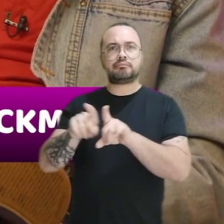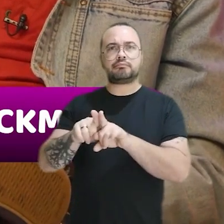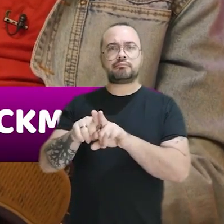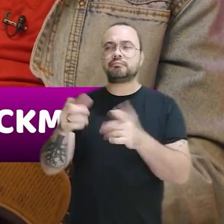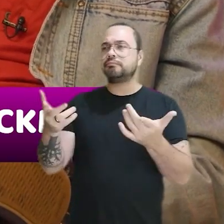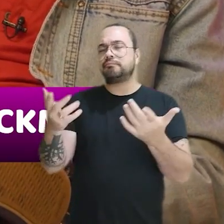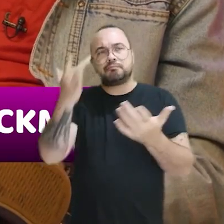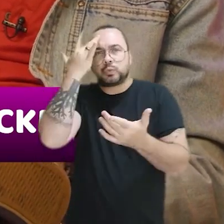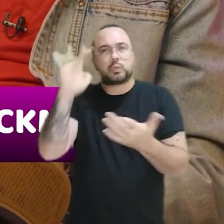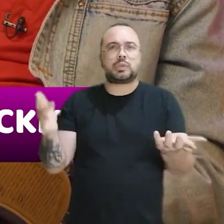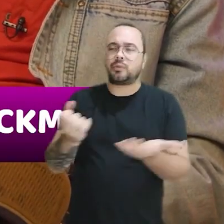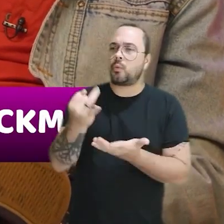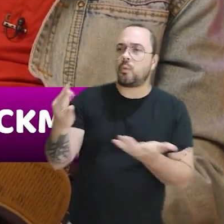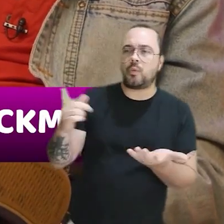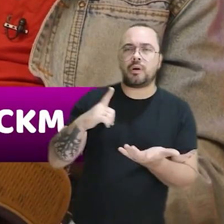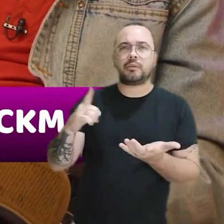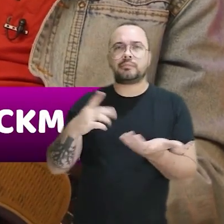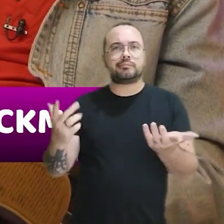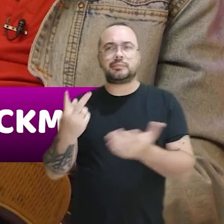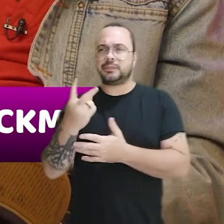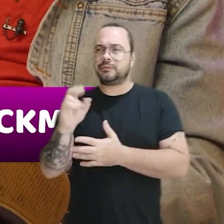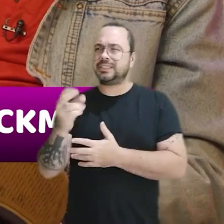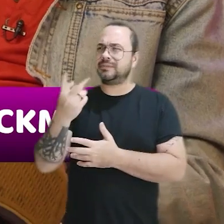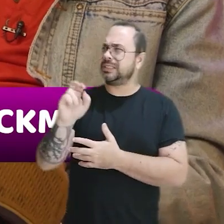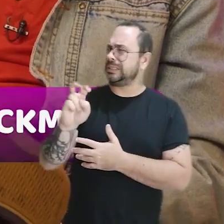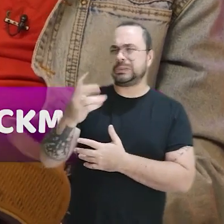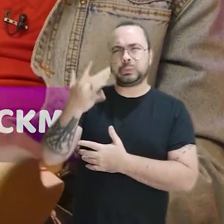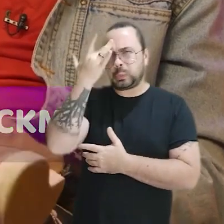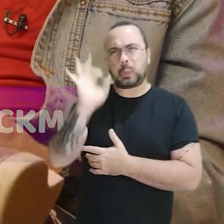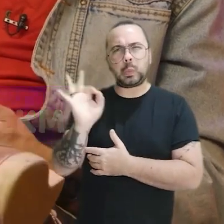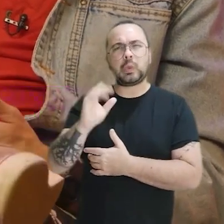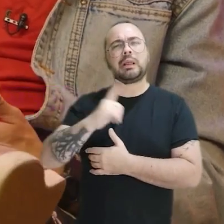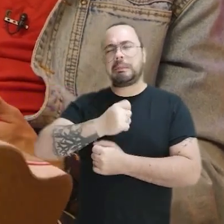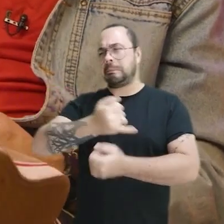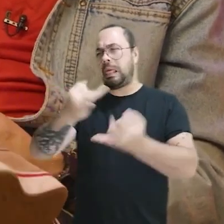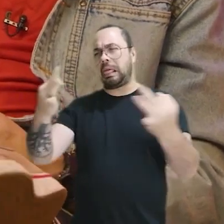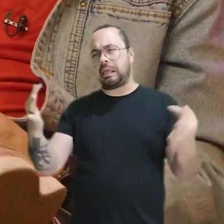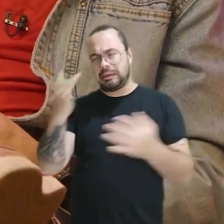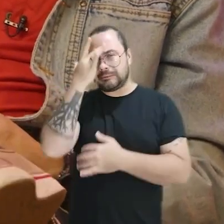Mano, sei lá. Quantos redatores tem na "Piauí"? Não sei se tem 25, talvez não tenha. Tipo tem um monte de gente ali que está ali, velho.